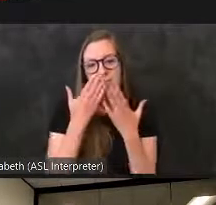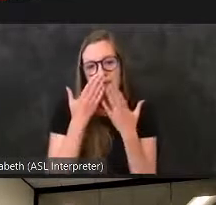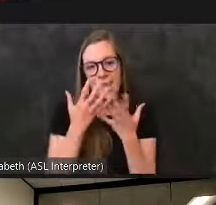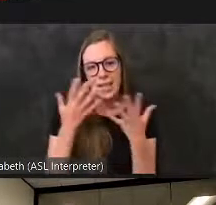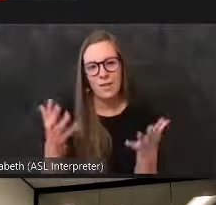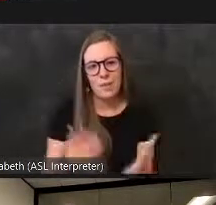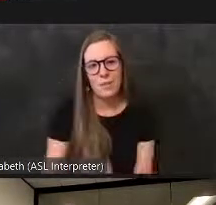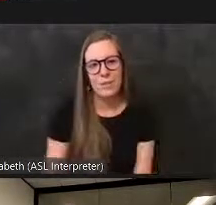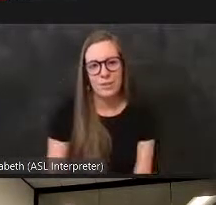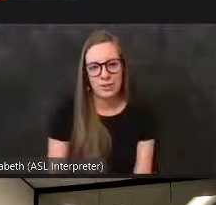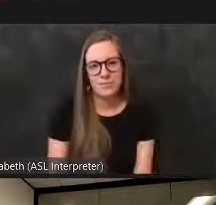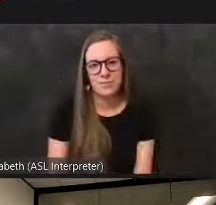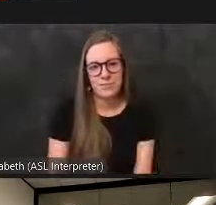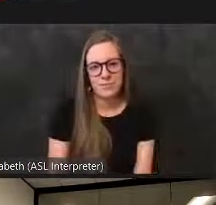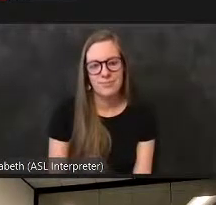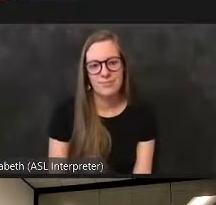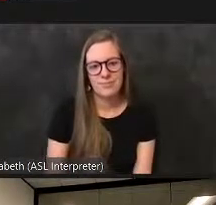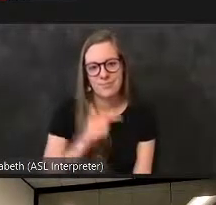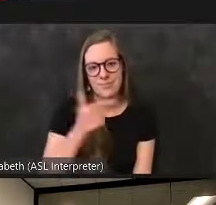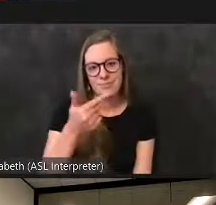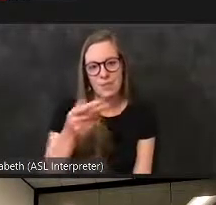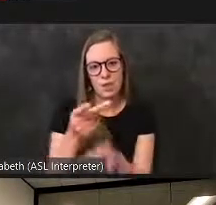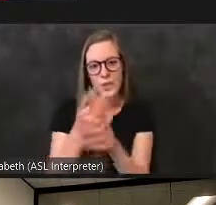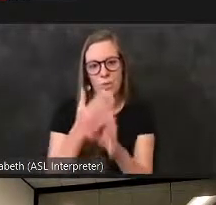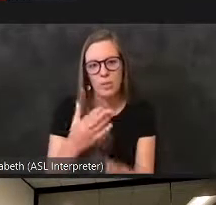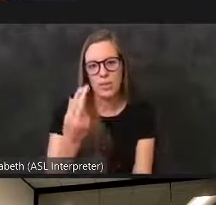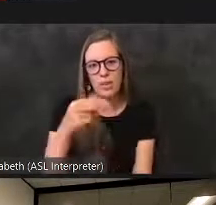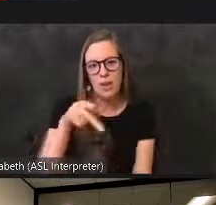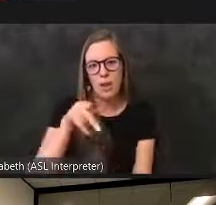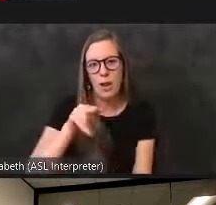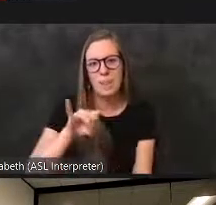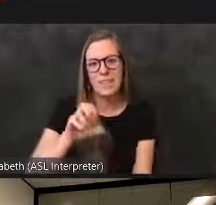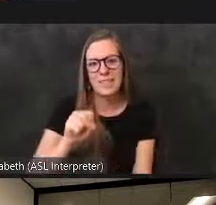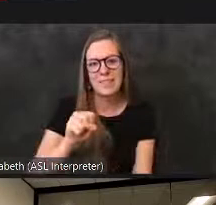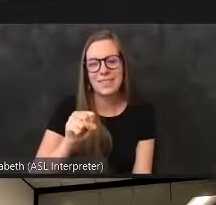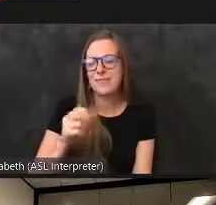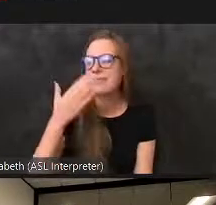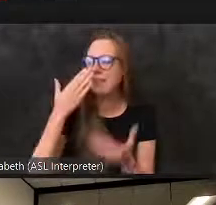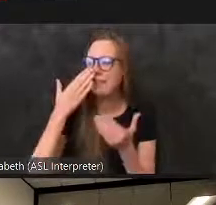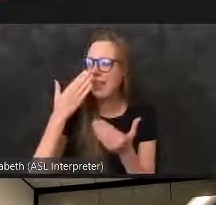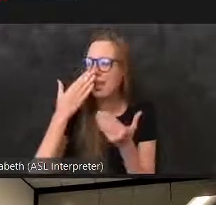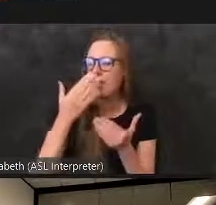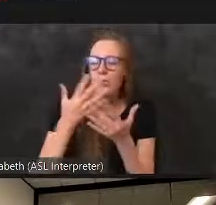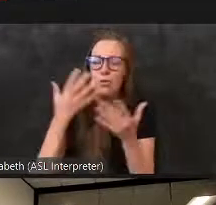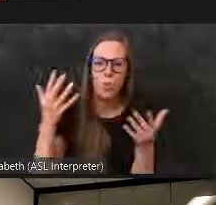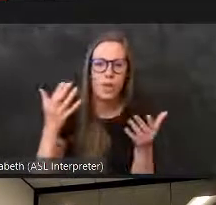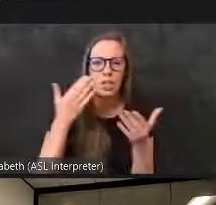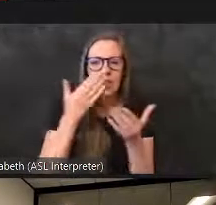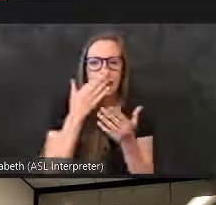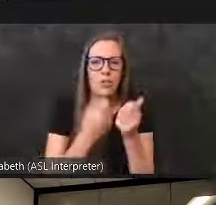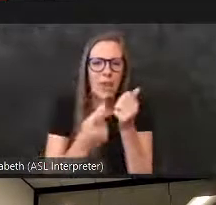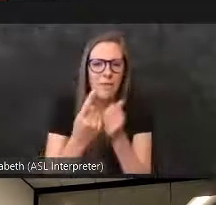Esa doctora Mainz le entregaré a usted, presidenta Hopkins. Gracias, Pall, de todos los miembros de la